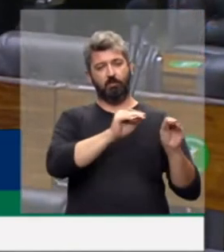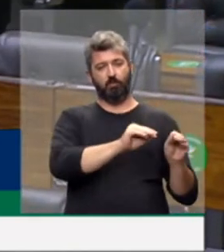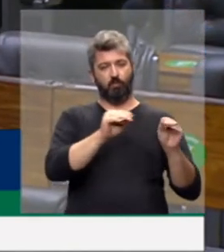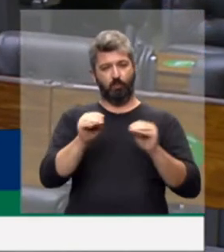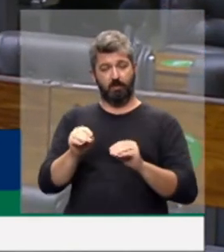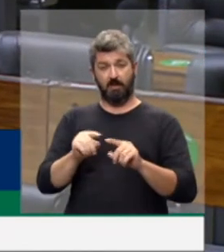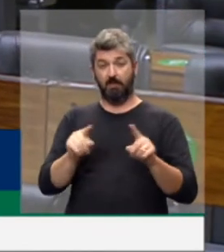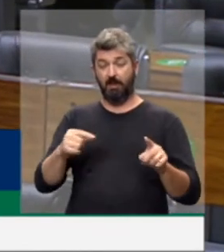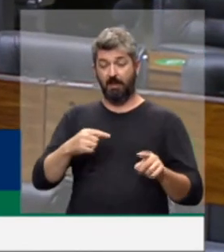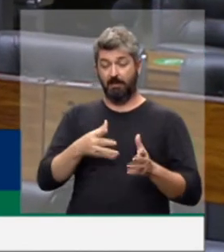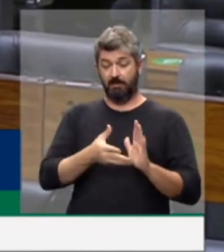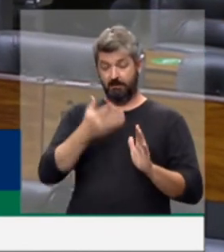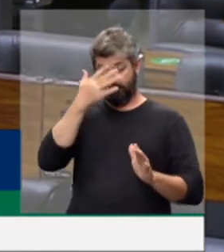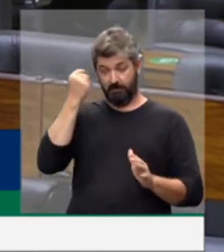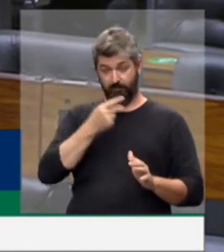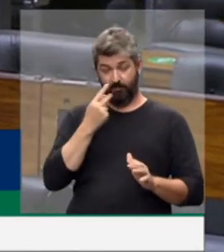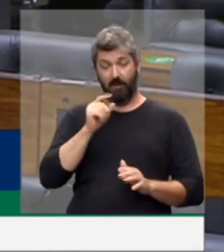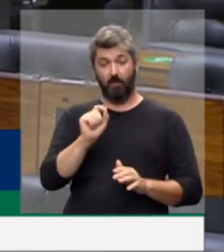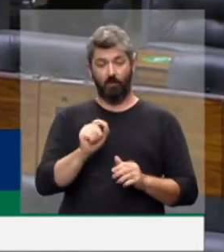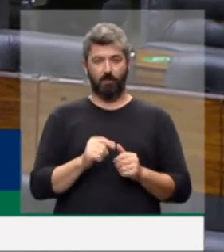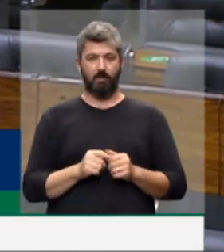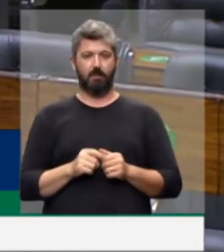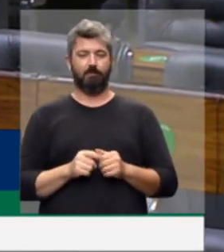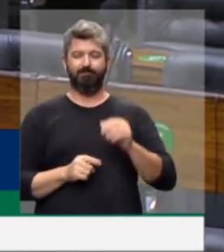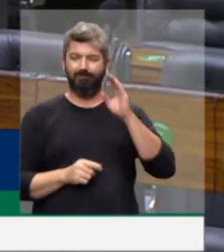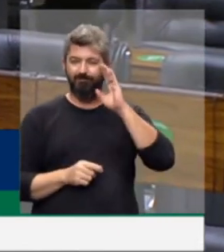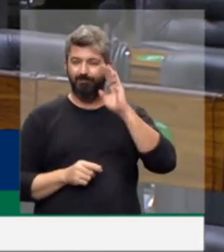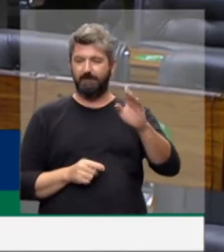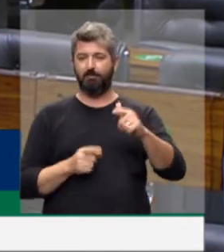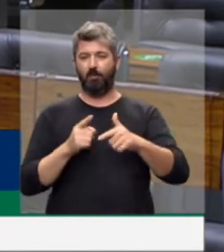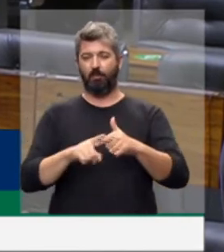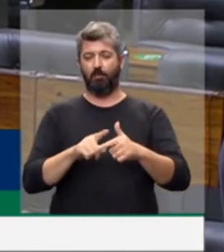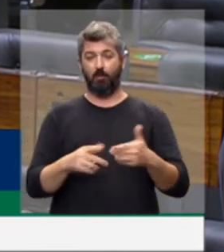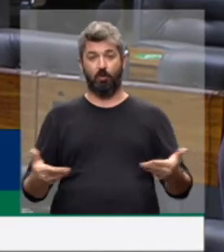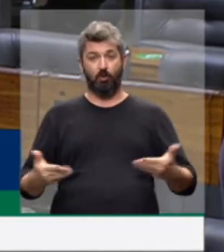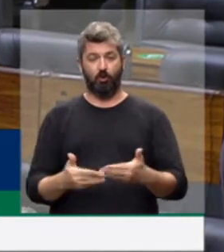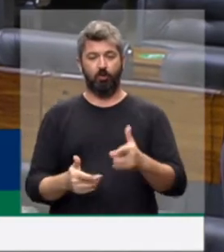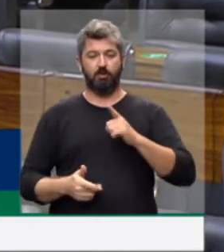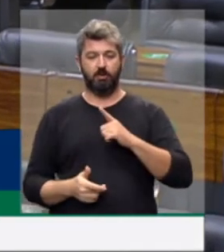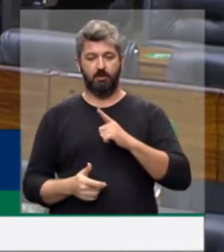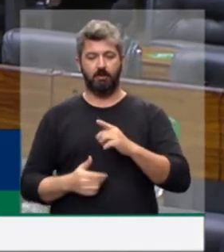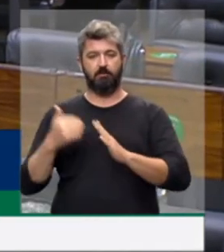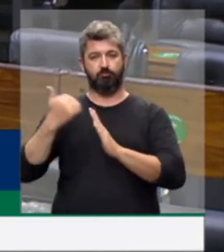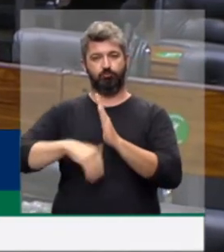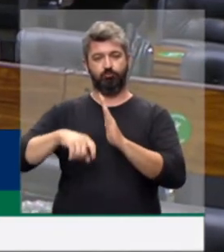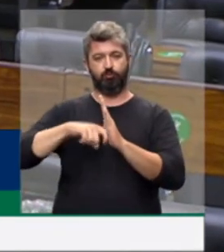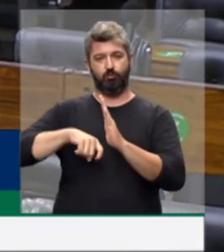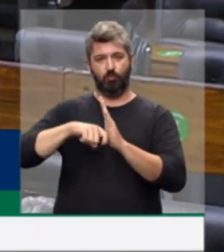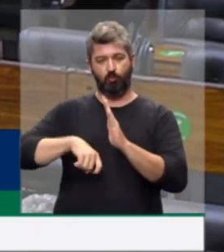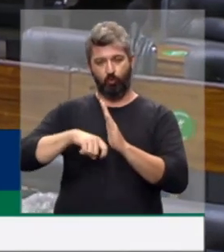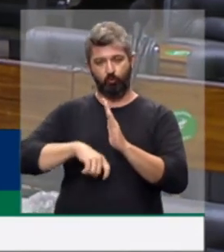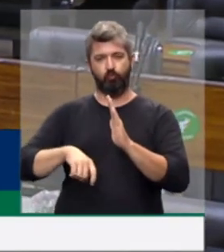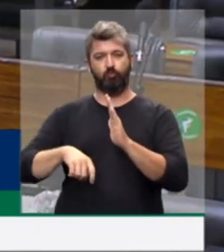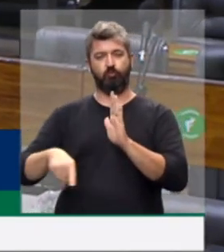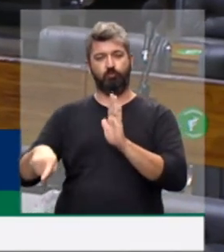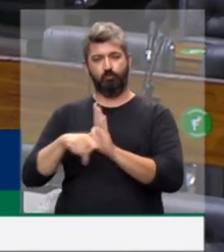MP, QUESTÃO DE ANGRA TRÊS, DA TENTATIVA DE REDUZIR TARIFAS, O DESENVOLVIMENTO, MAS EU NÃO MENCIONEI, QUERO MENCIONAR AGORA, A PRINCIPAL